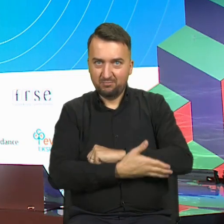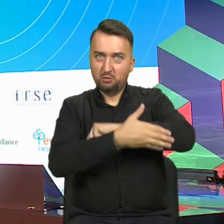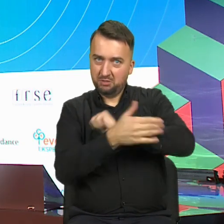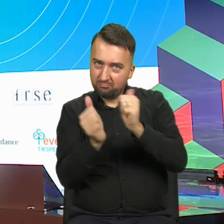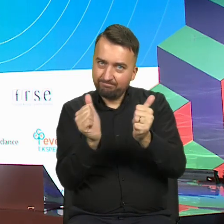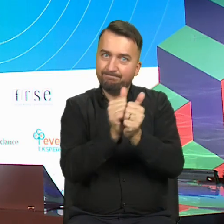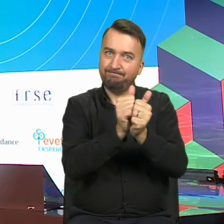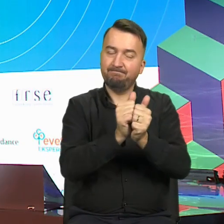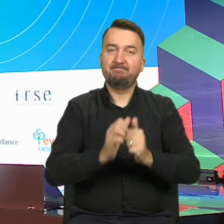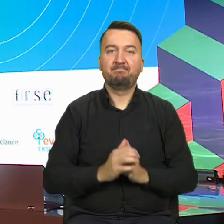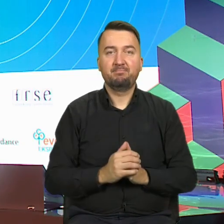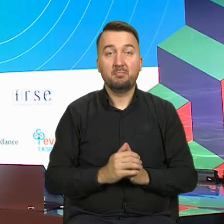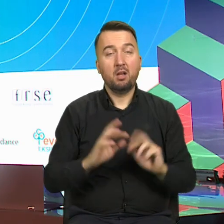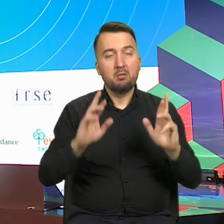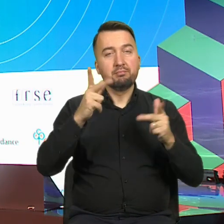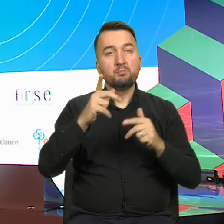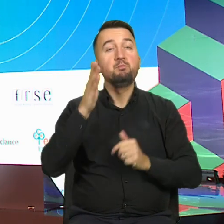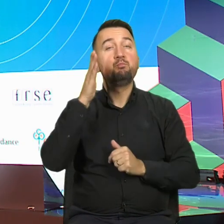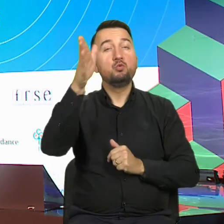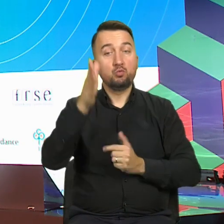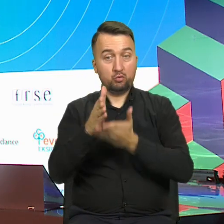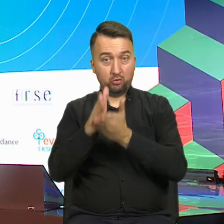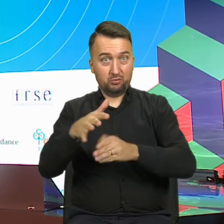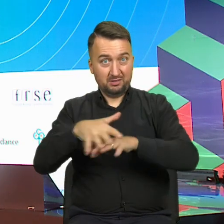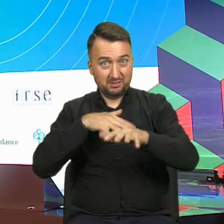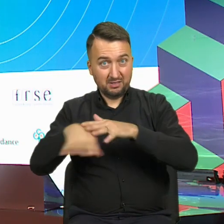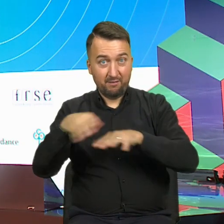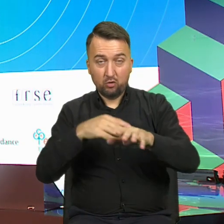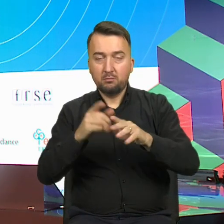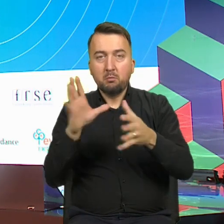że przyszłość doradztwa zawodowego to połączenie innowacji i empatii.